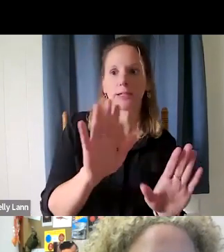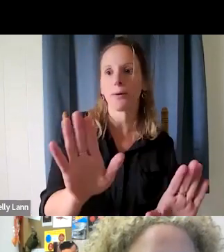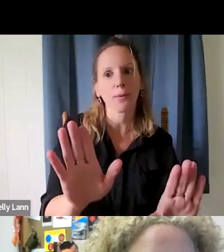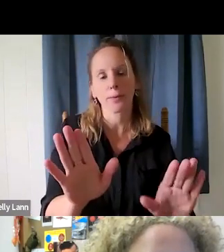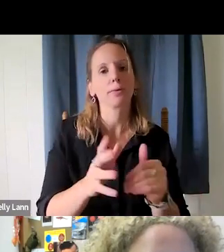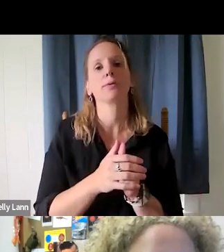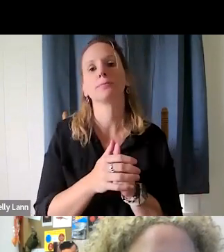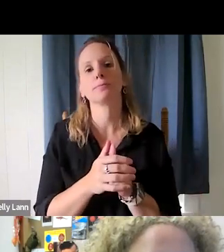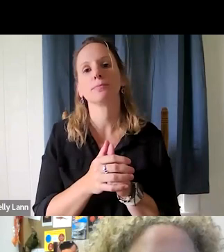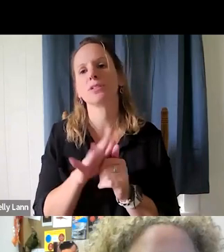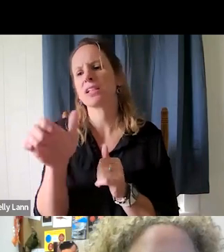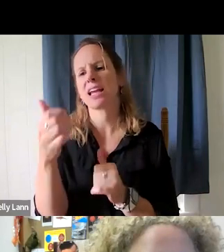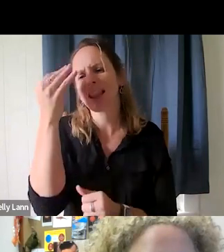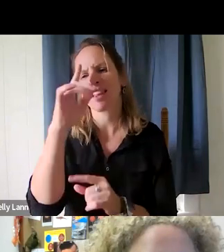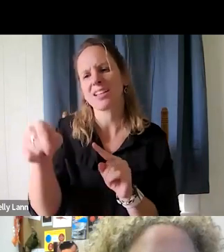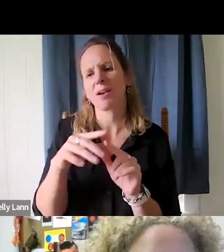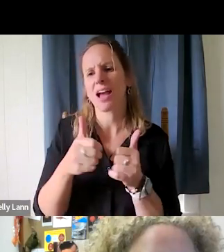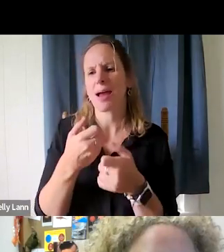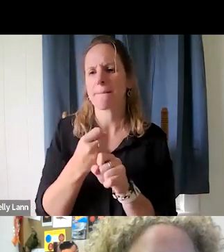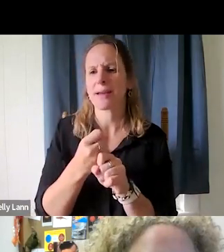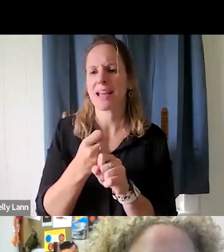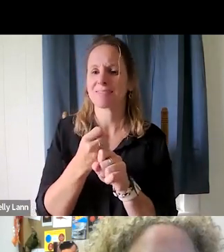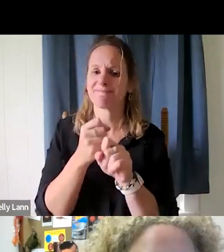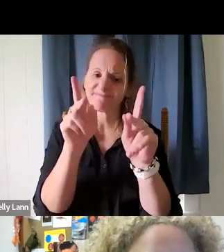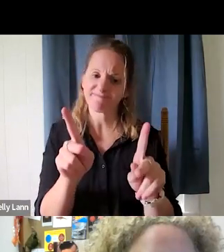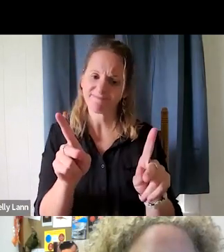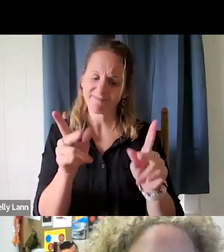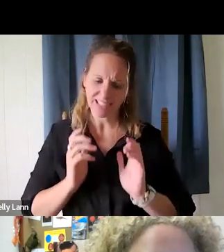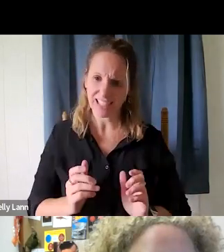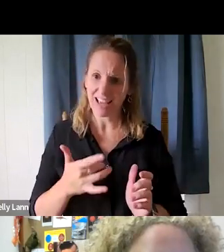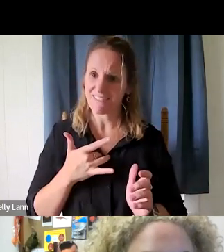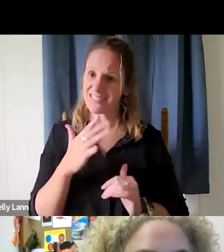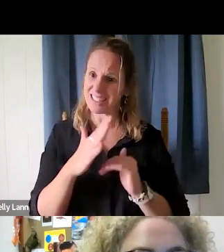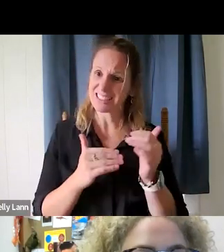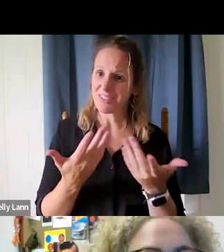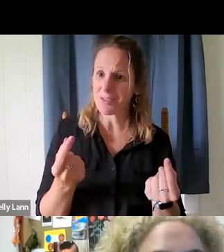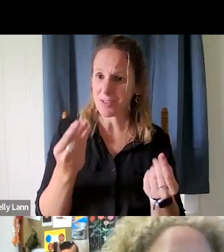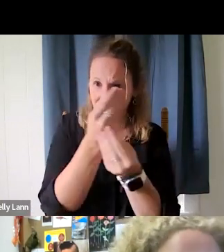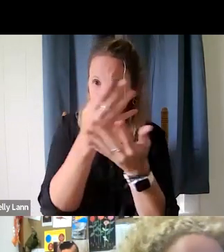Entonces, ¿tienen alguna idea sobre cómo hacer que los solicitantes se sientan cómodos al compartir información sobre su consumo?